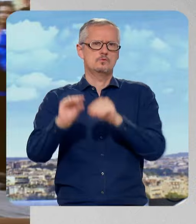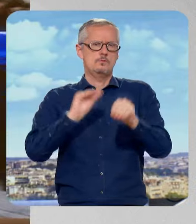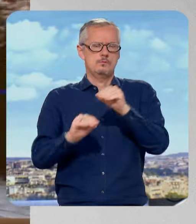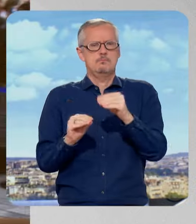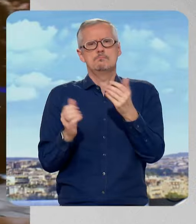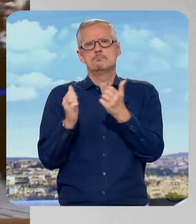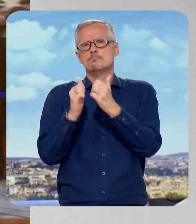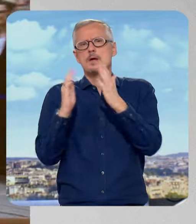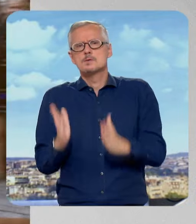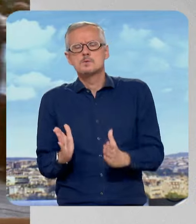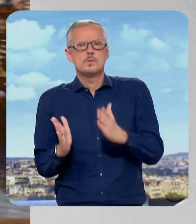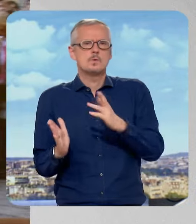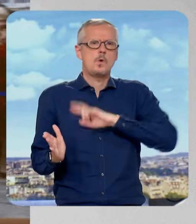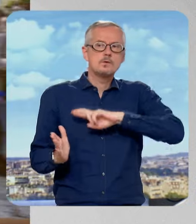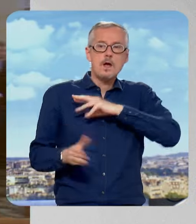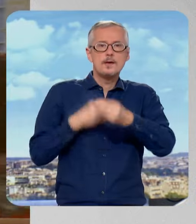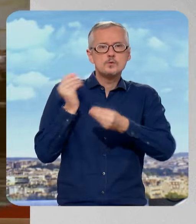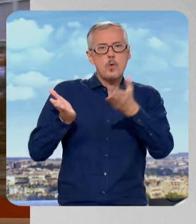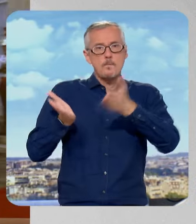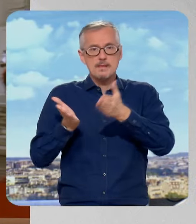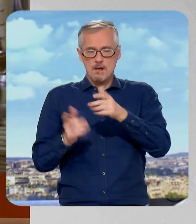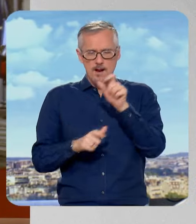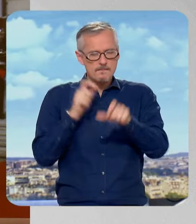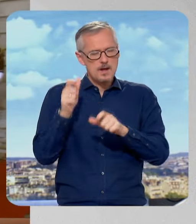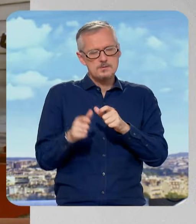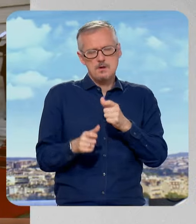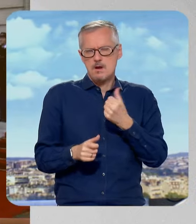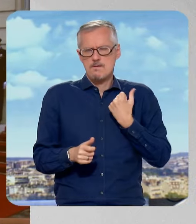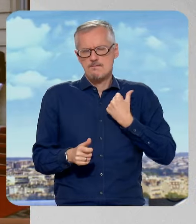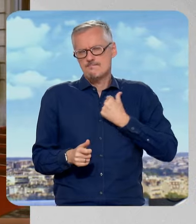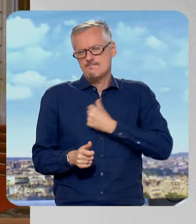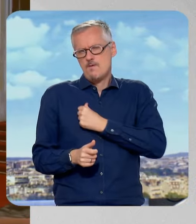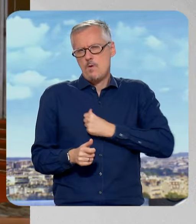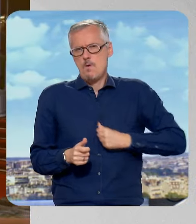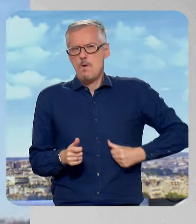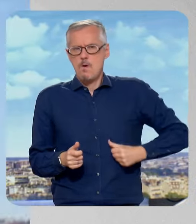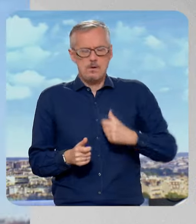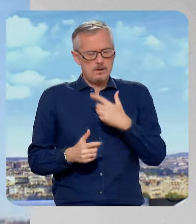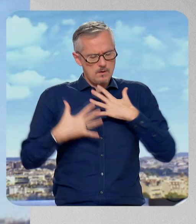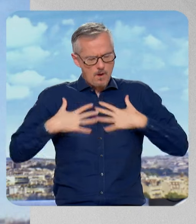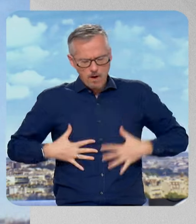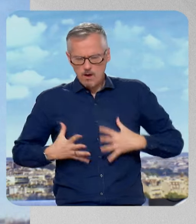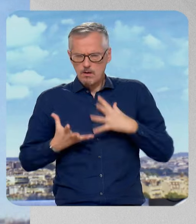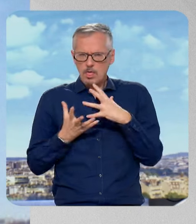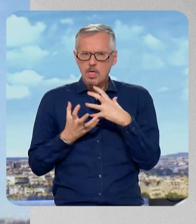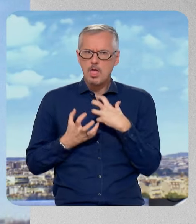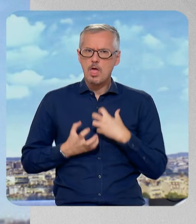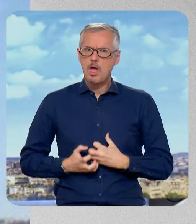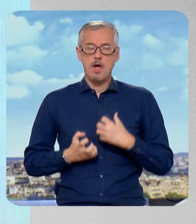On ne peut pas continuer avec une retraite à 64 ans pour les métiers pénibles, comme ceux du bâtiment,